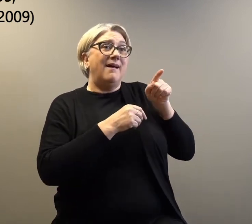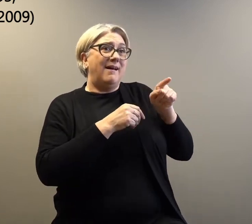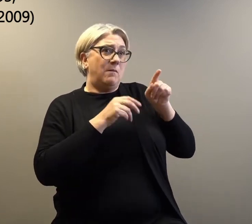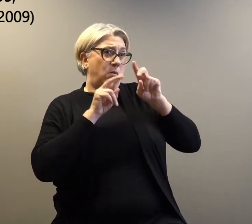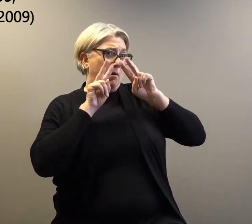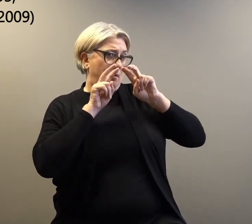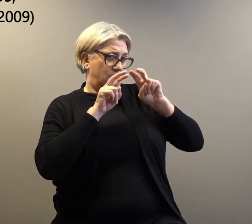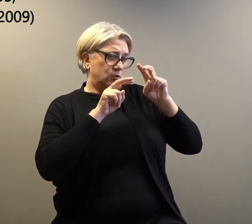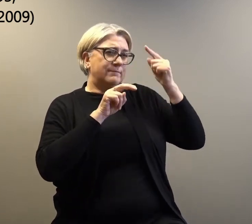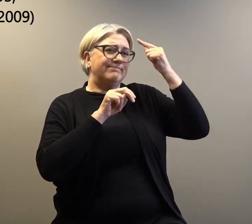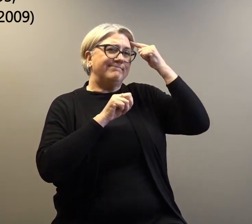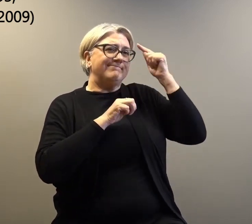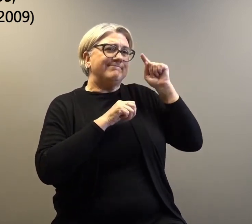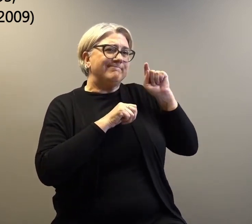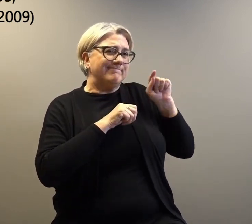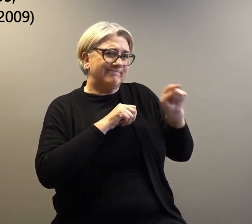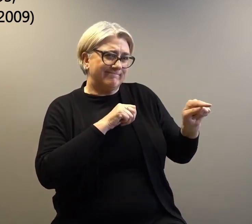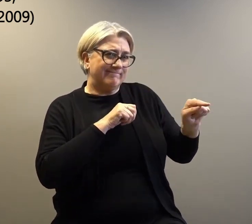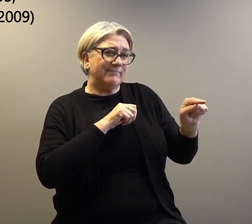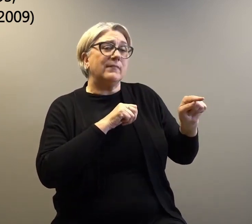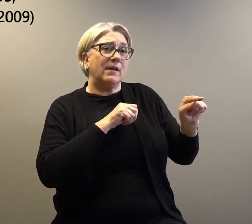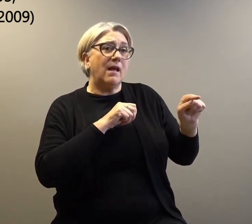Meðal annars finnast vísbendingar um að